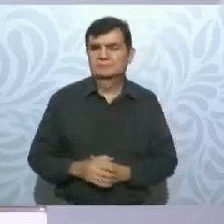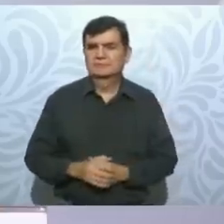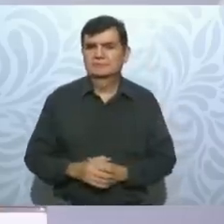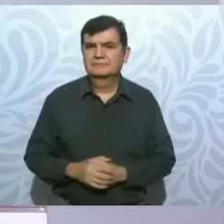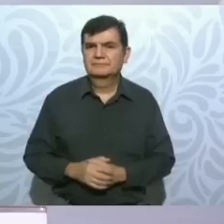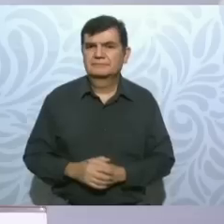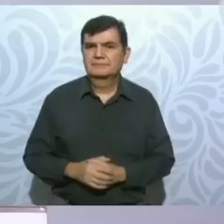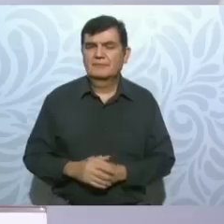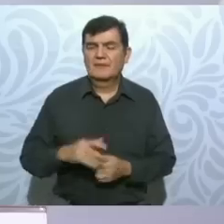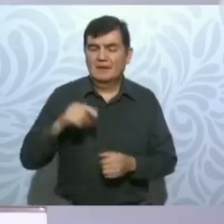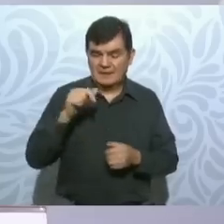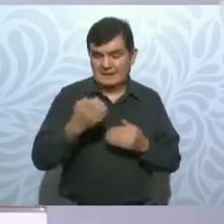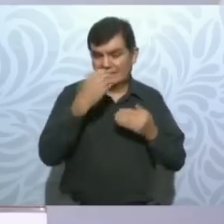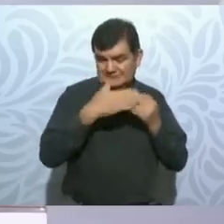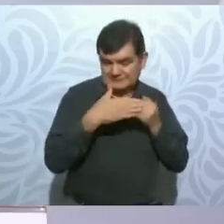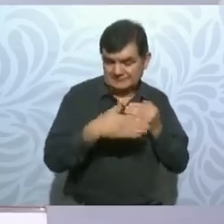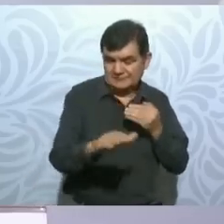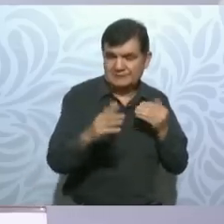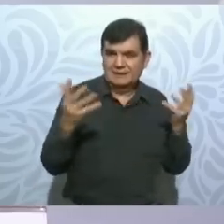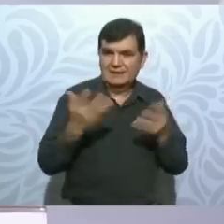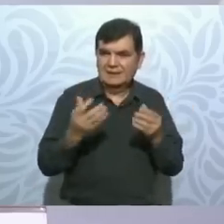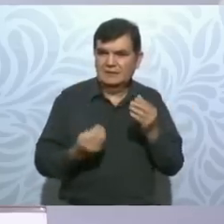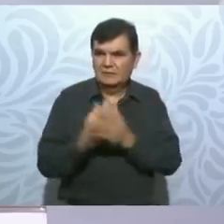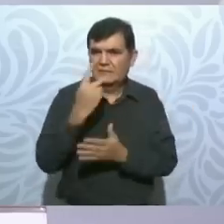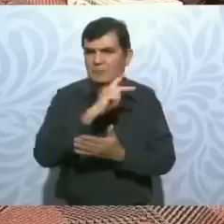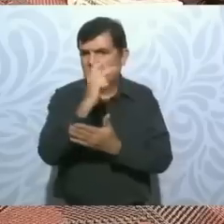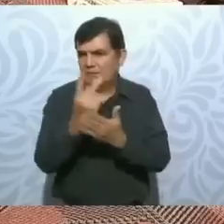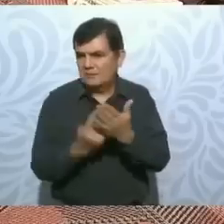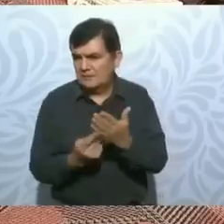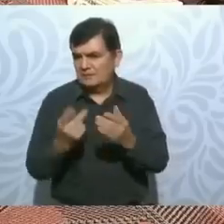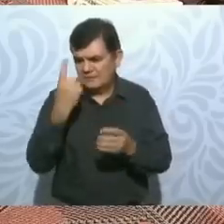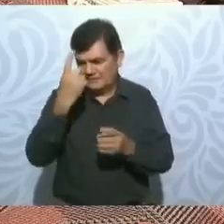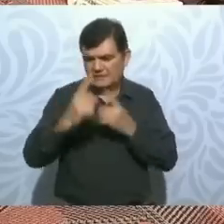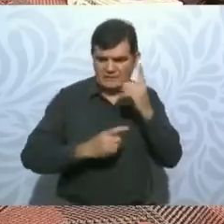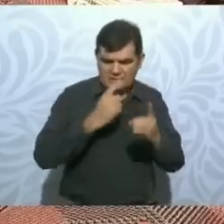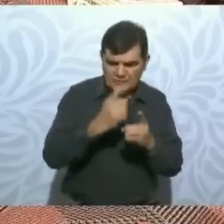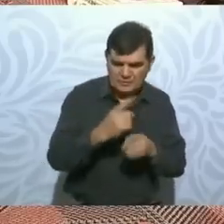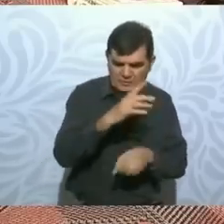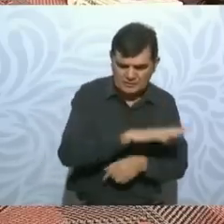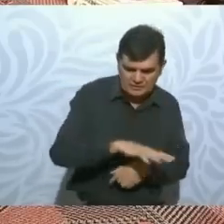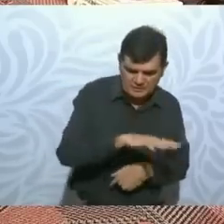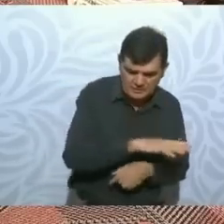a partir de ahí estamos generando algunos programas de deporte comunitario y de cultura